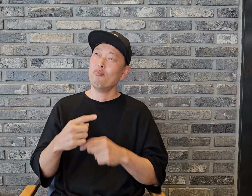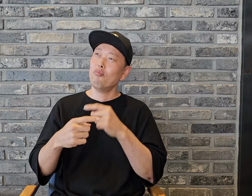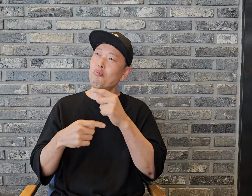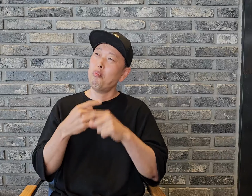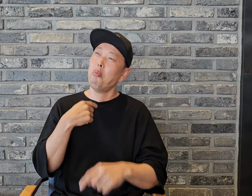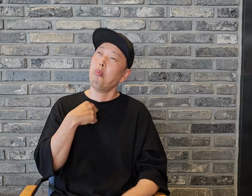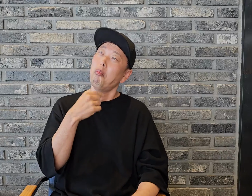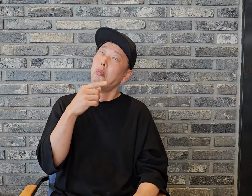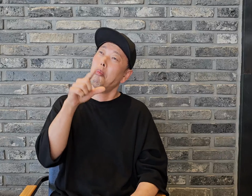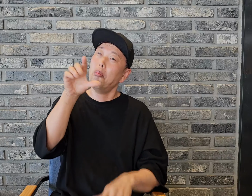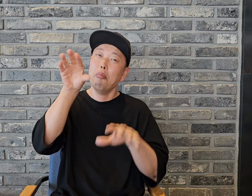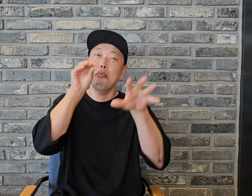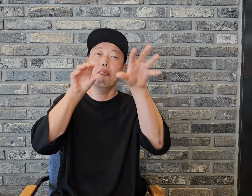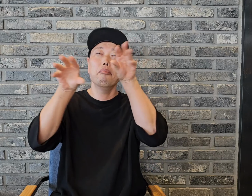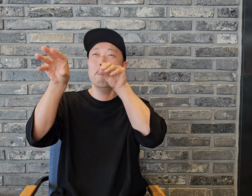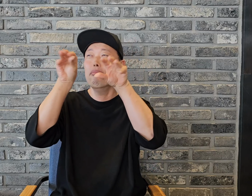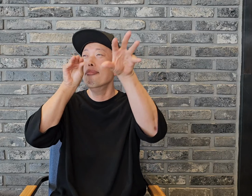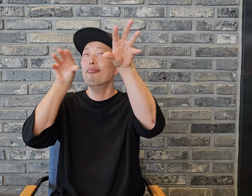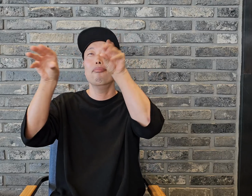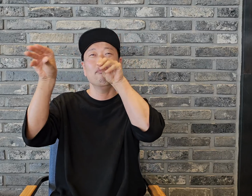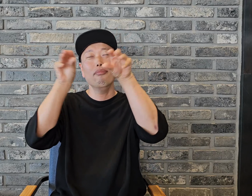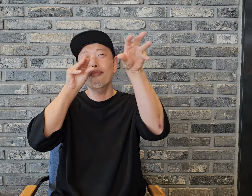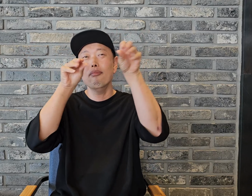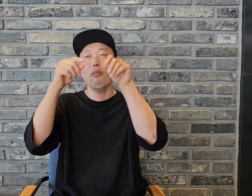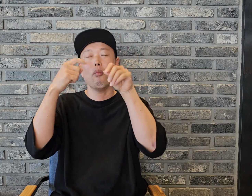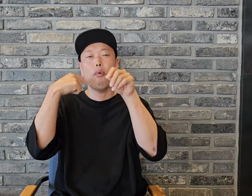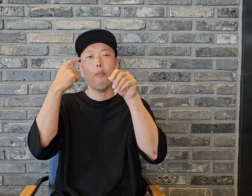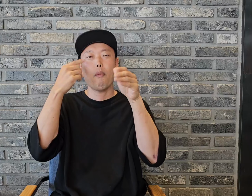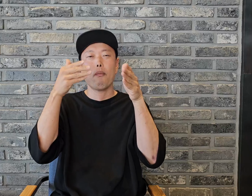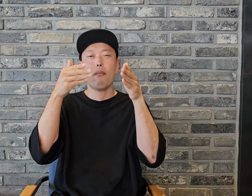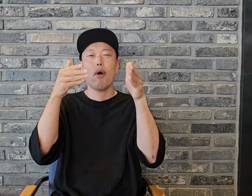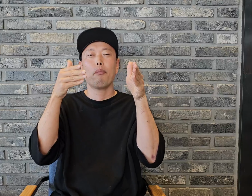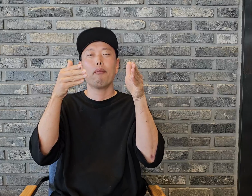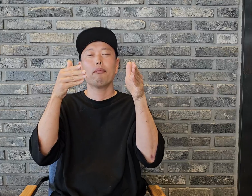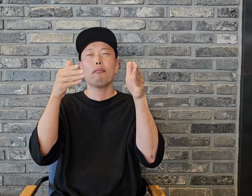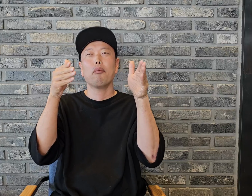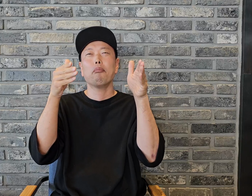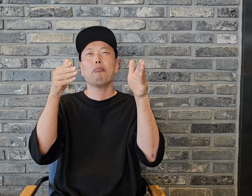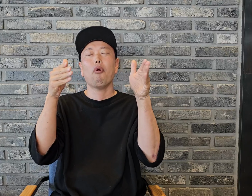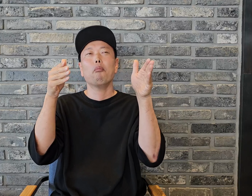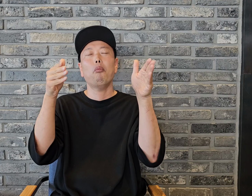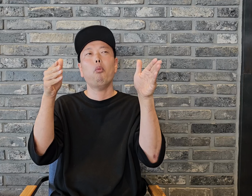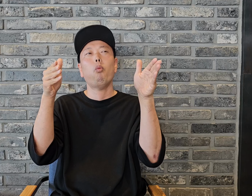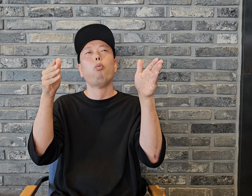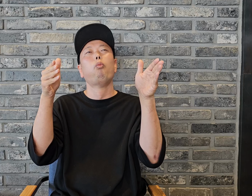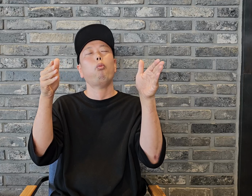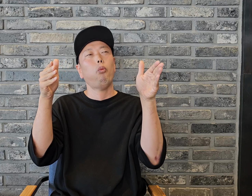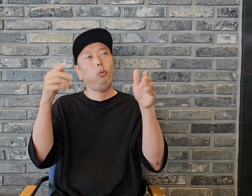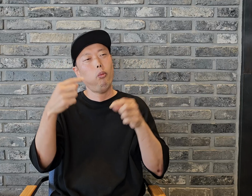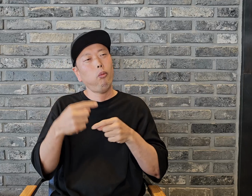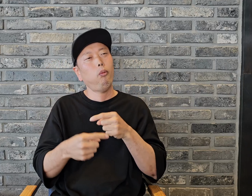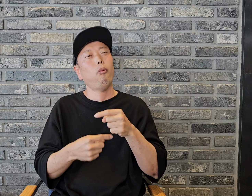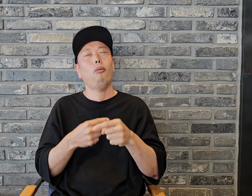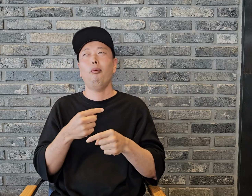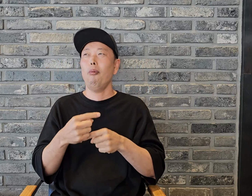Aber als ich nach und nach durch meine Augen lernte, erweiterte sich mein Blick auf die Gebärdensprache und mir wurde klar: